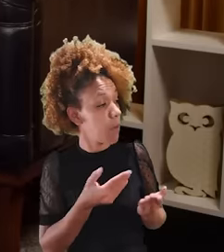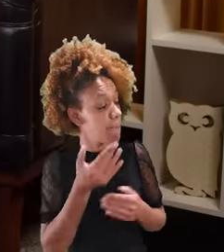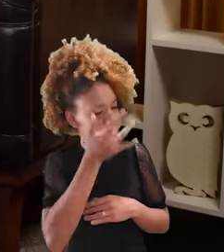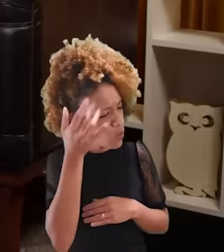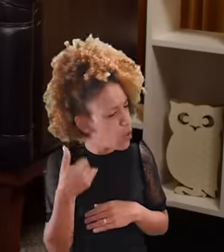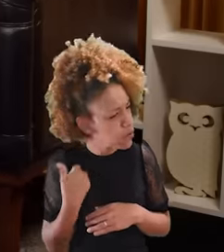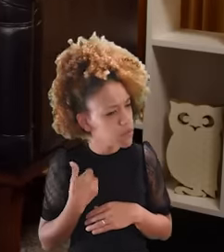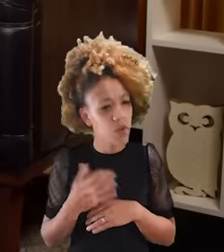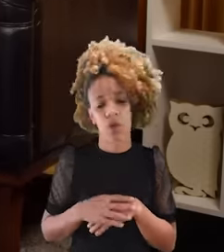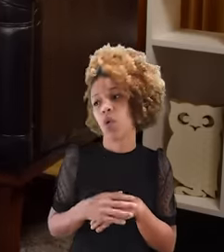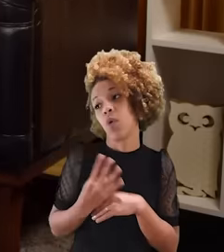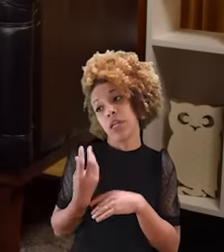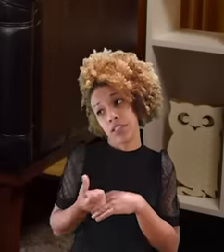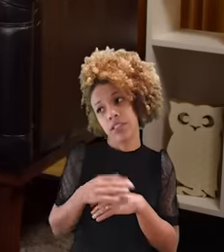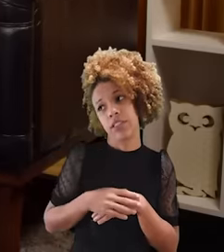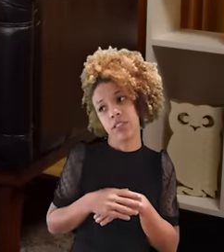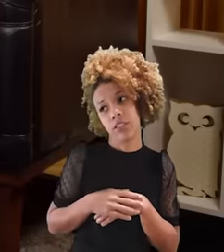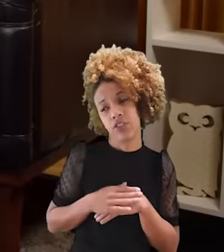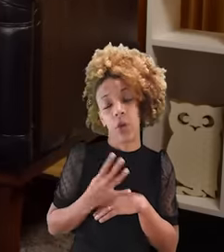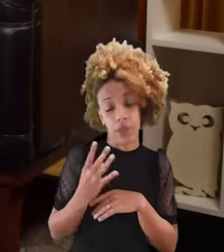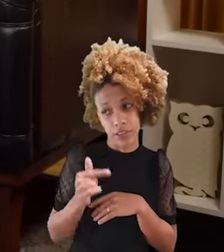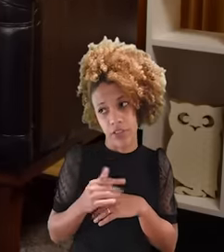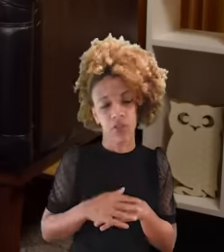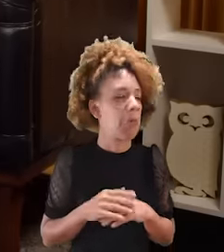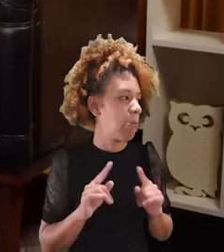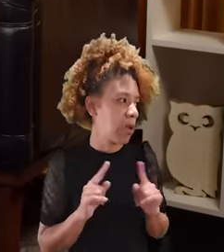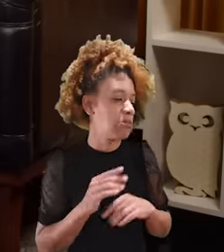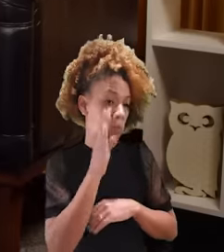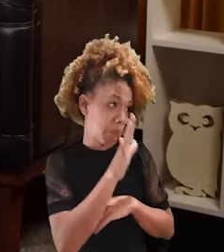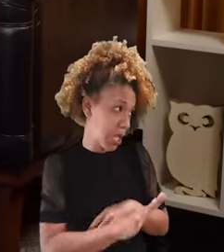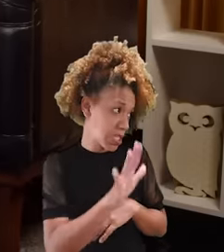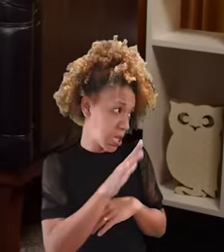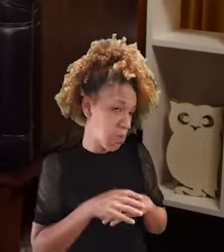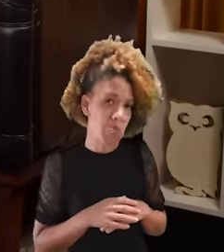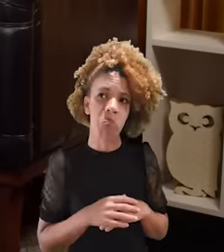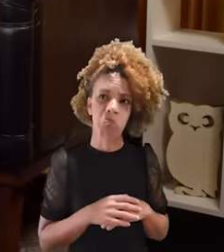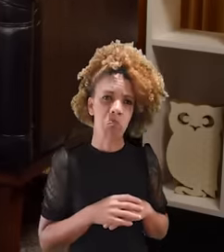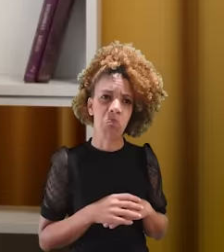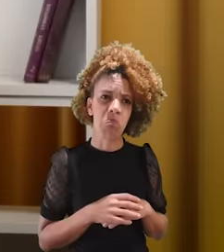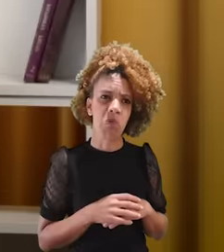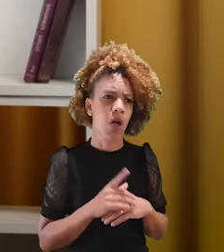você tá 46 vou fazer 47 em maio isso eu nunca vi no Brasil uma mulher não é não é nem mulher assim